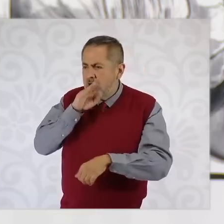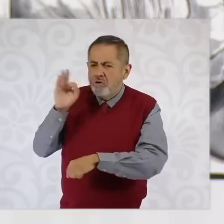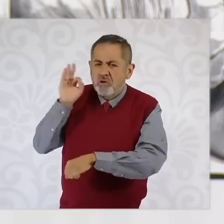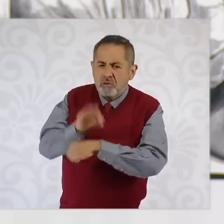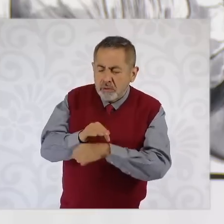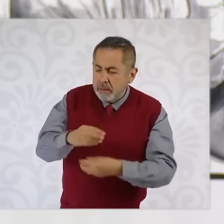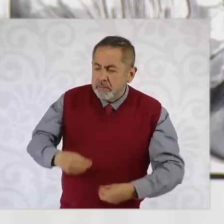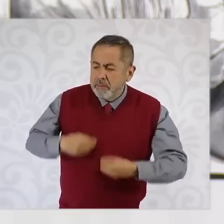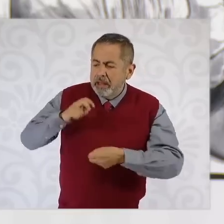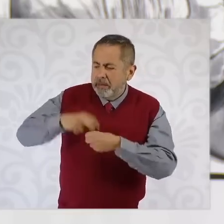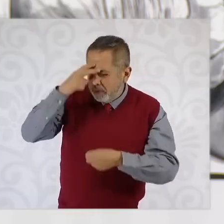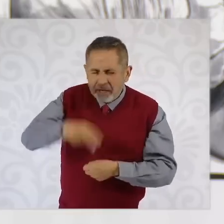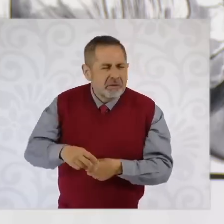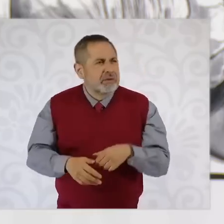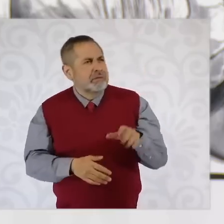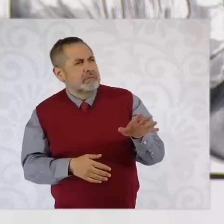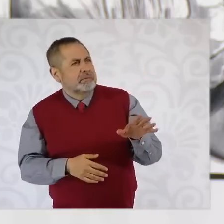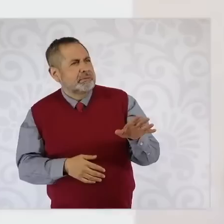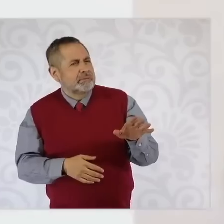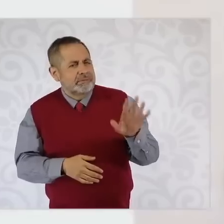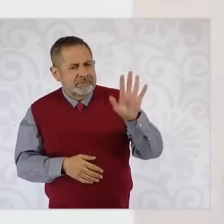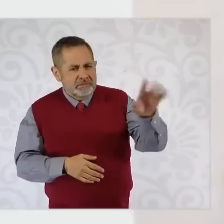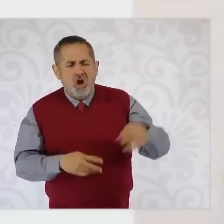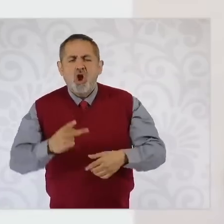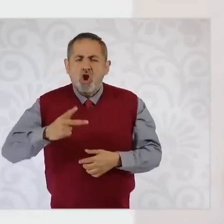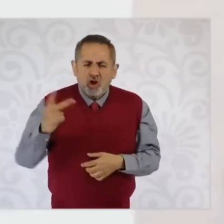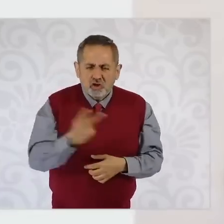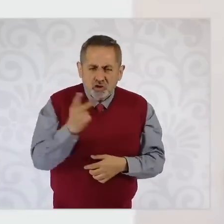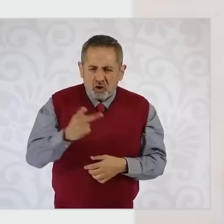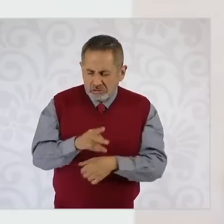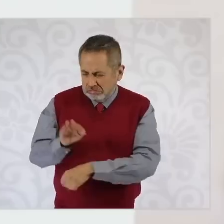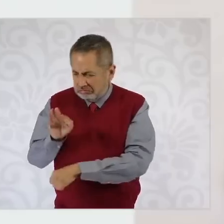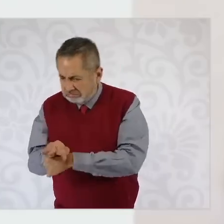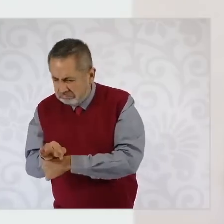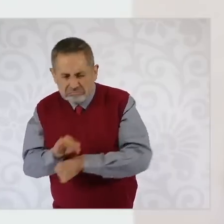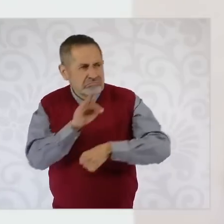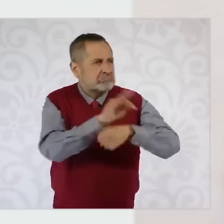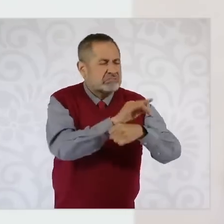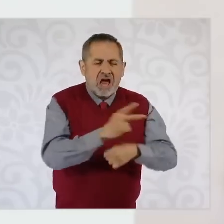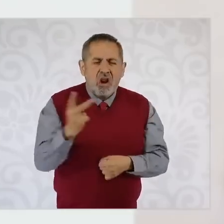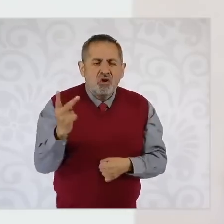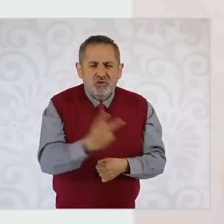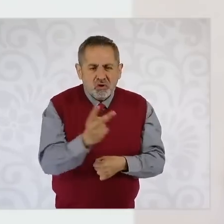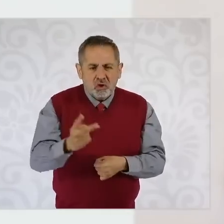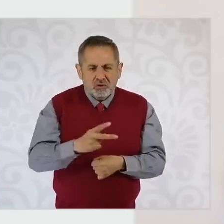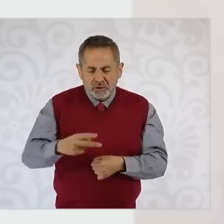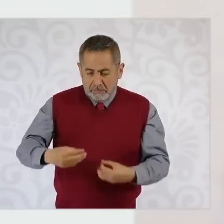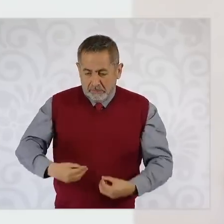en México Pues nos ocupamos de los dos no es preocupación es ocupación la responsabilidad